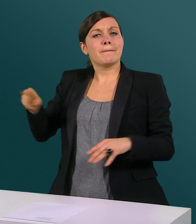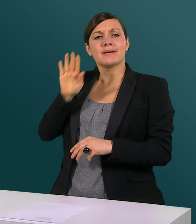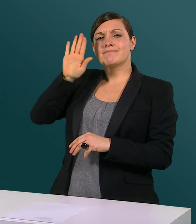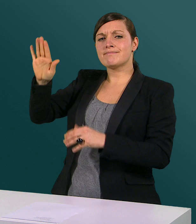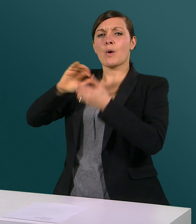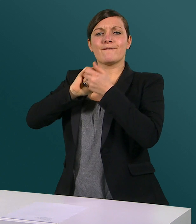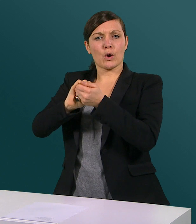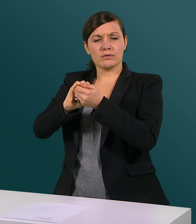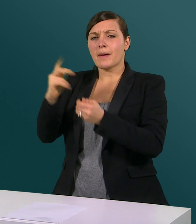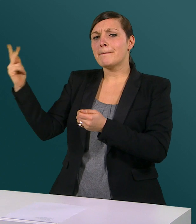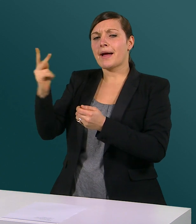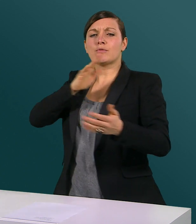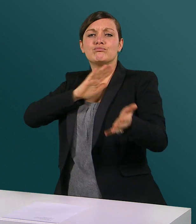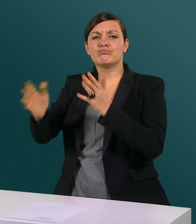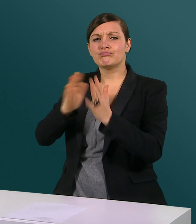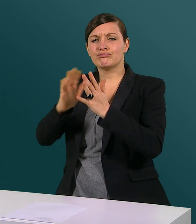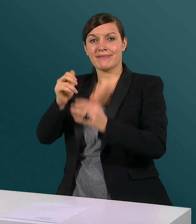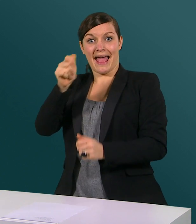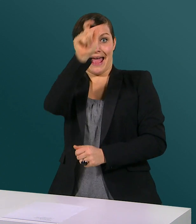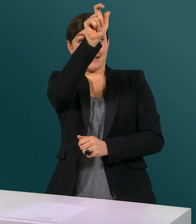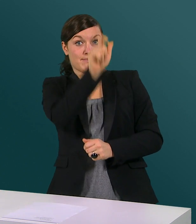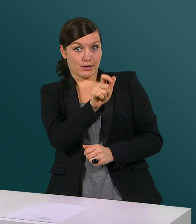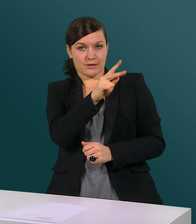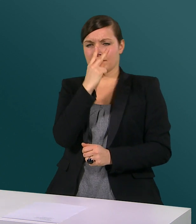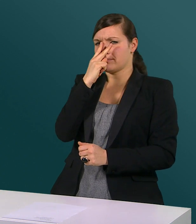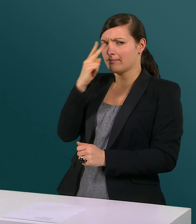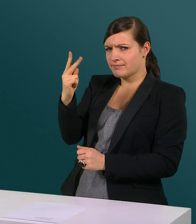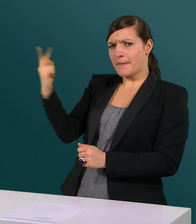mit einem Freund, während dem sie gebärdeten, von einem Mann beobachtet.